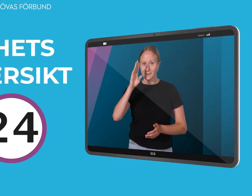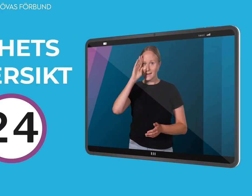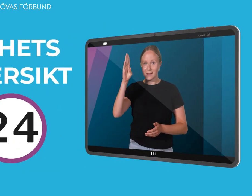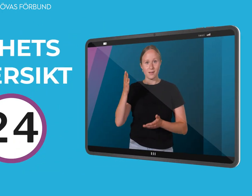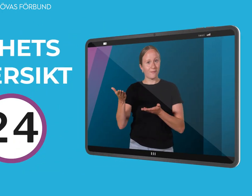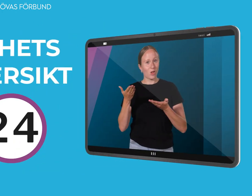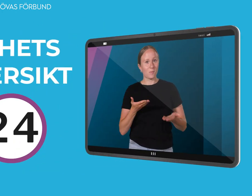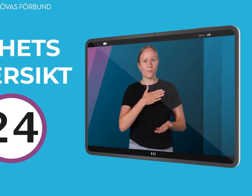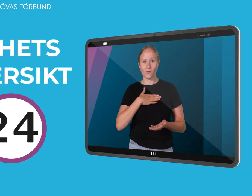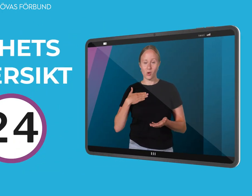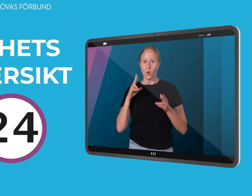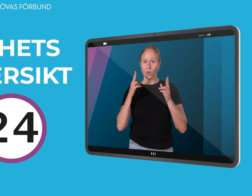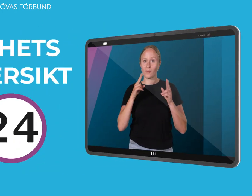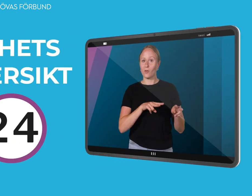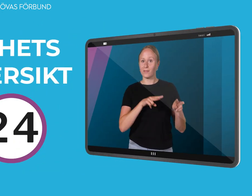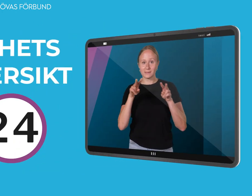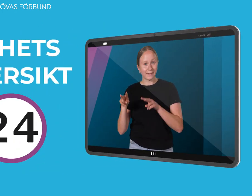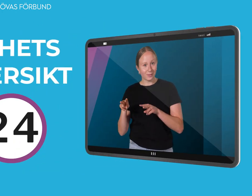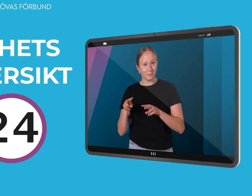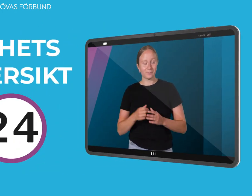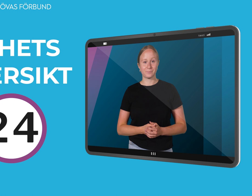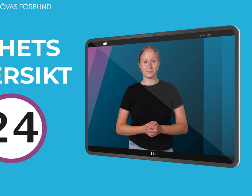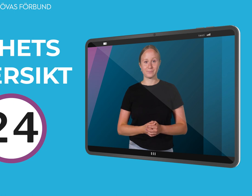Hej! Välkommen till vår nyhetsöversikt.